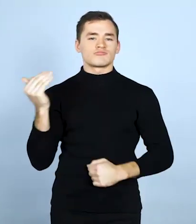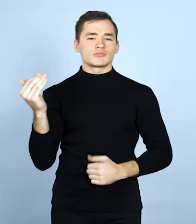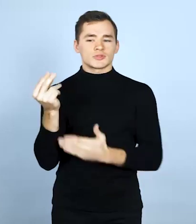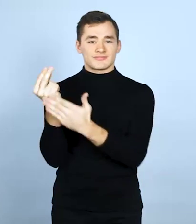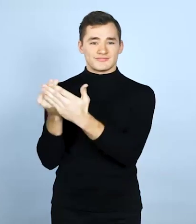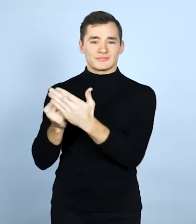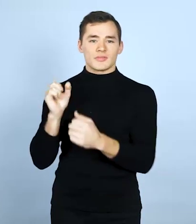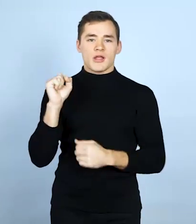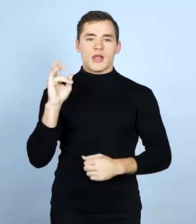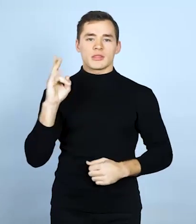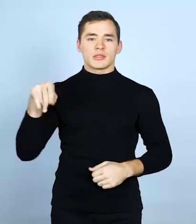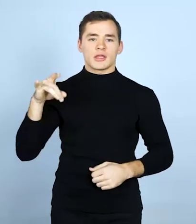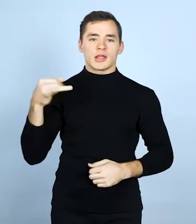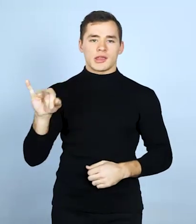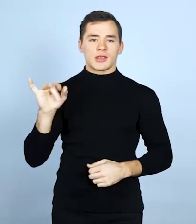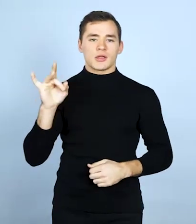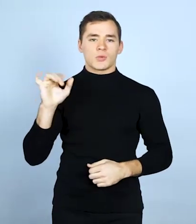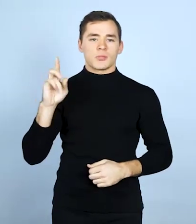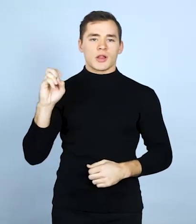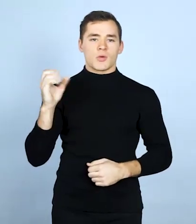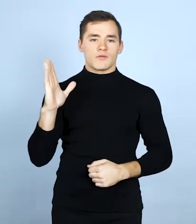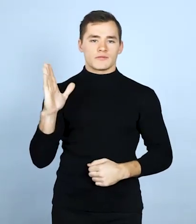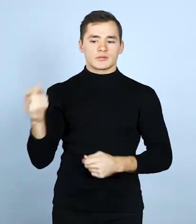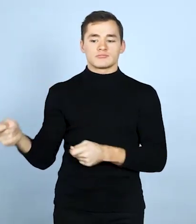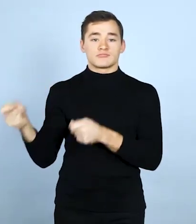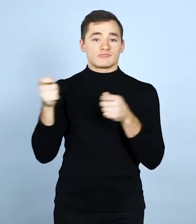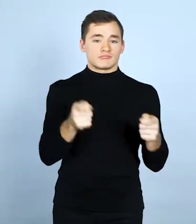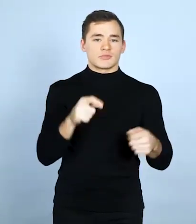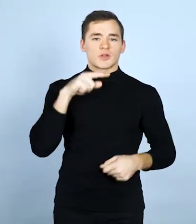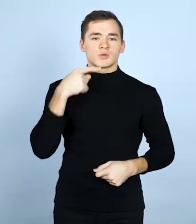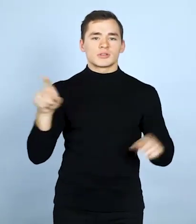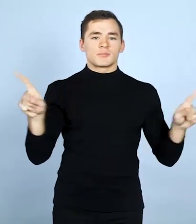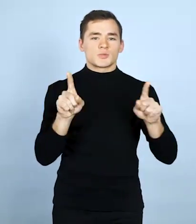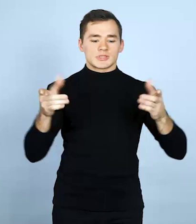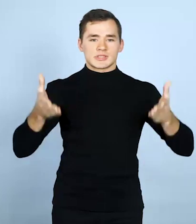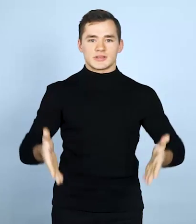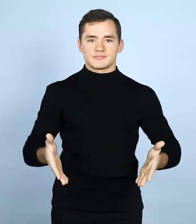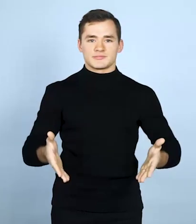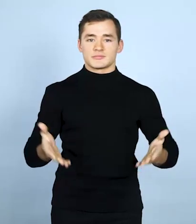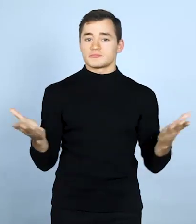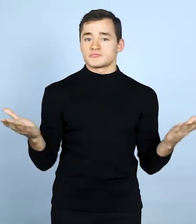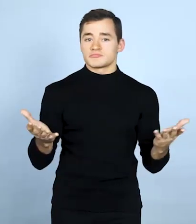выполненные Андреем Рублевым, они и представлены в Русском музее: